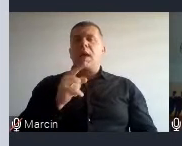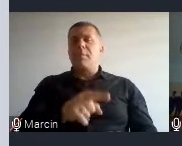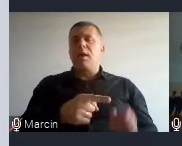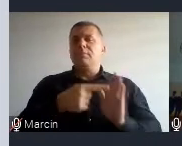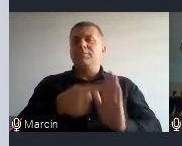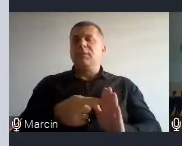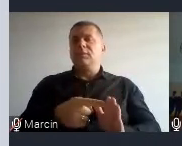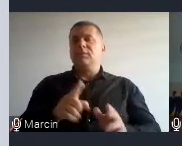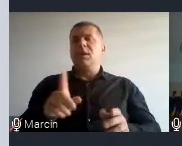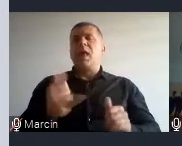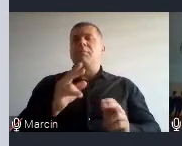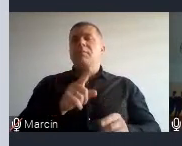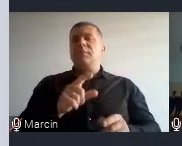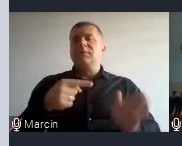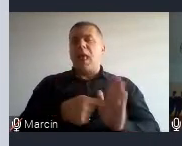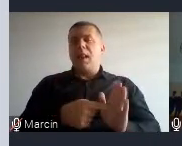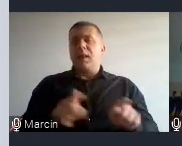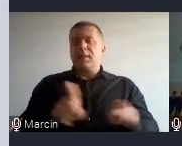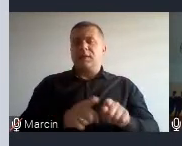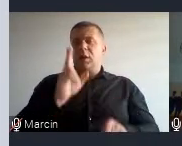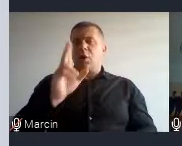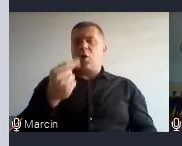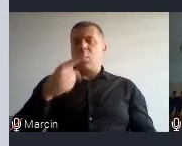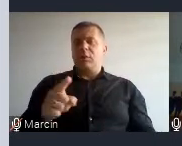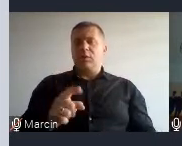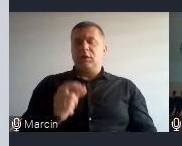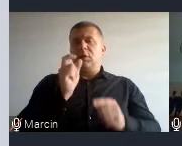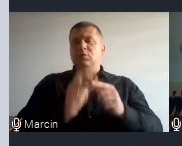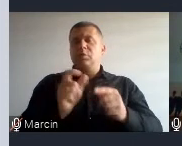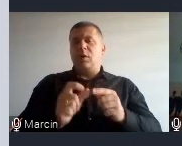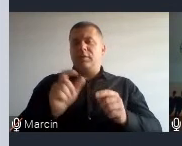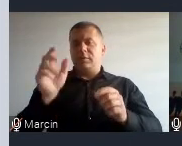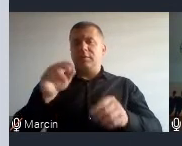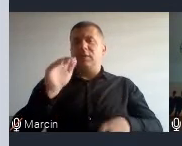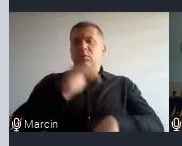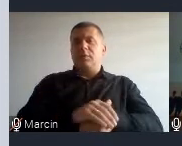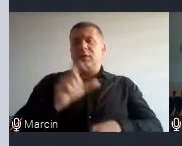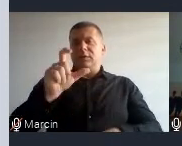czyli tego samego kodu ze słownika zamówień, kodu CPV.